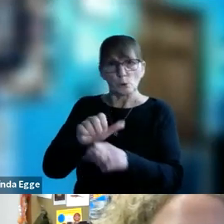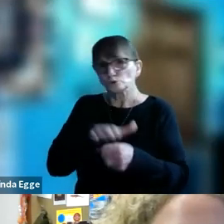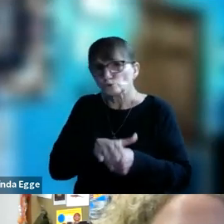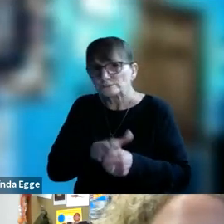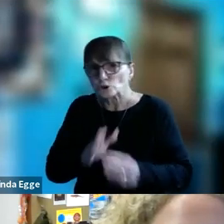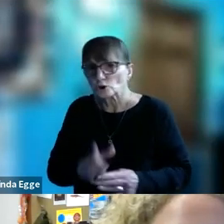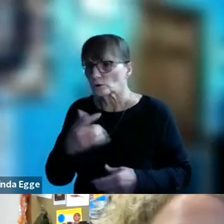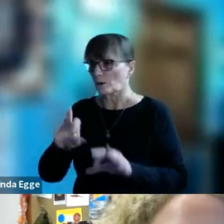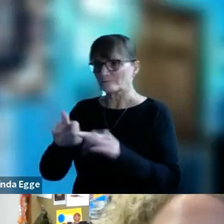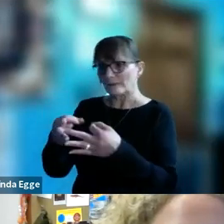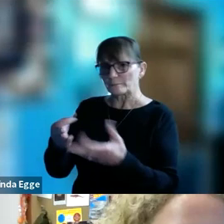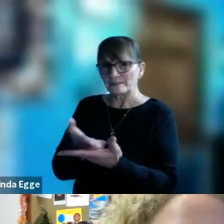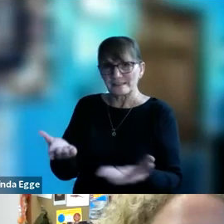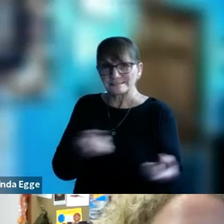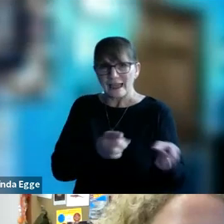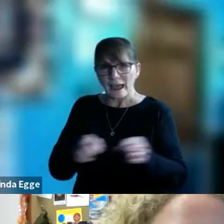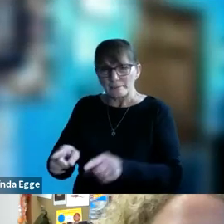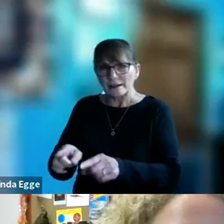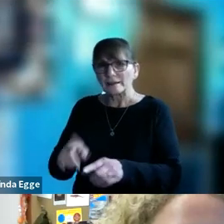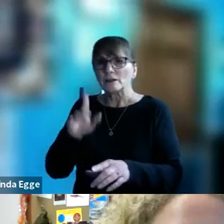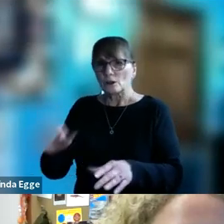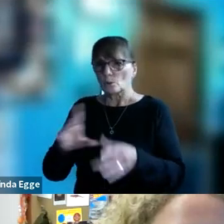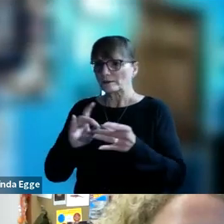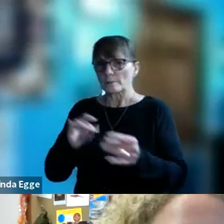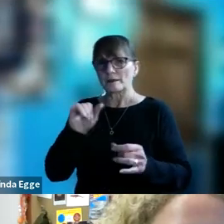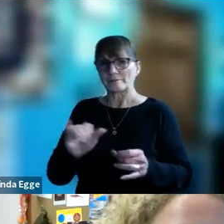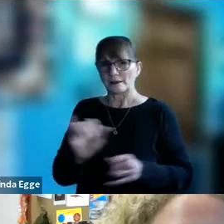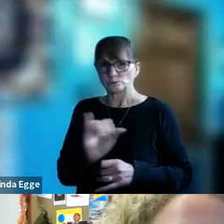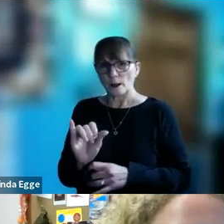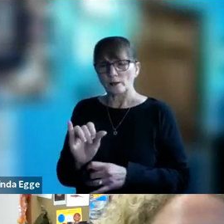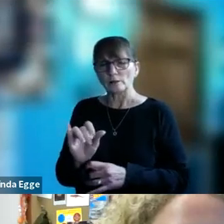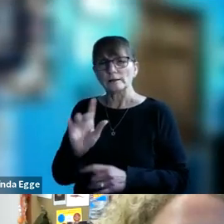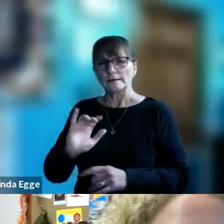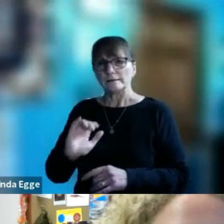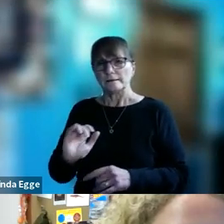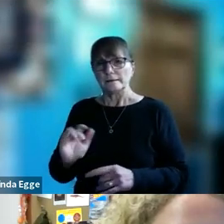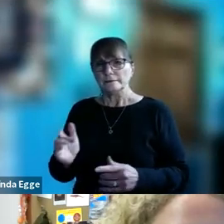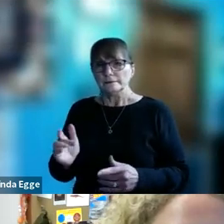ya sea laboral o familiar. Así que también comentamos eso en nuestras propias evaluaciones con mucha frecuencia.